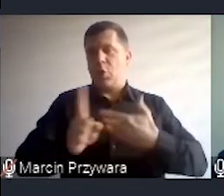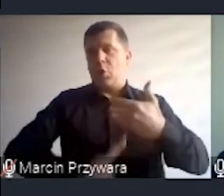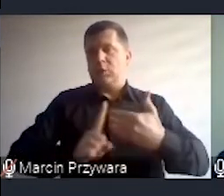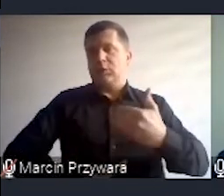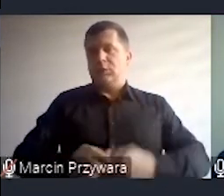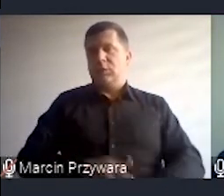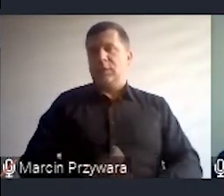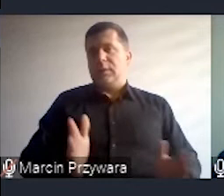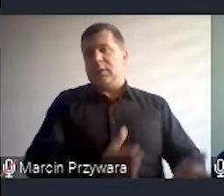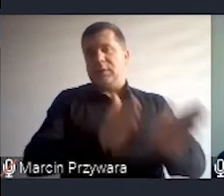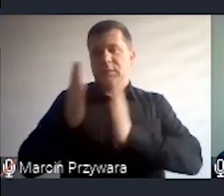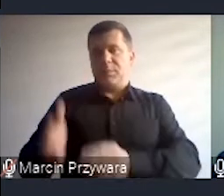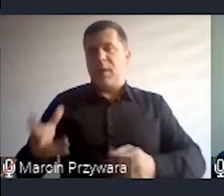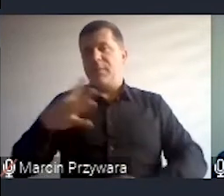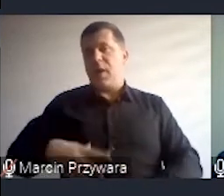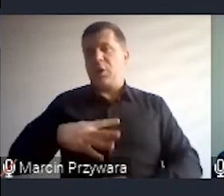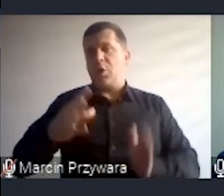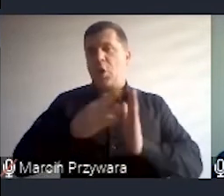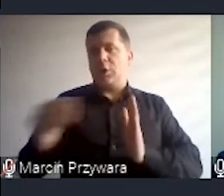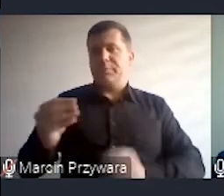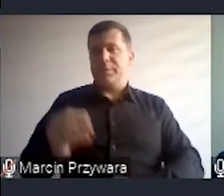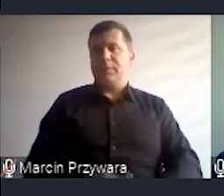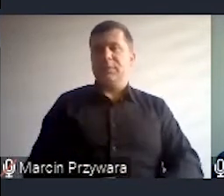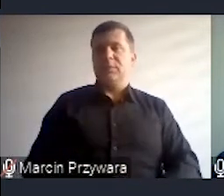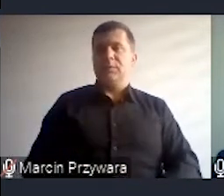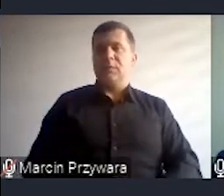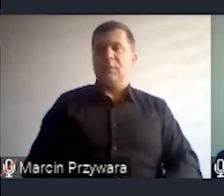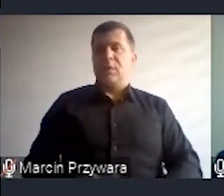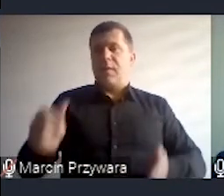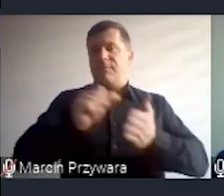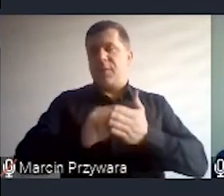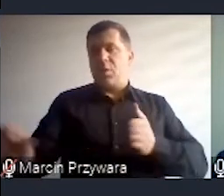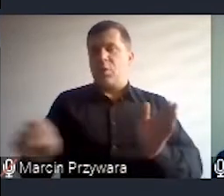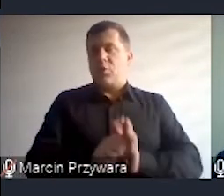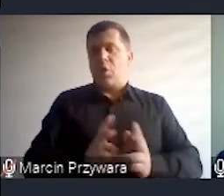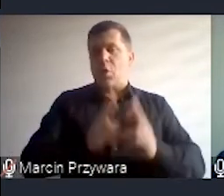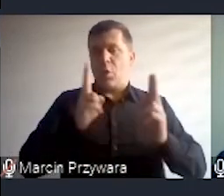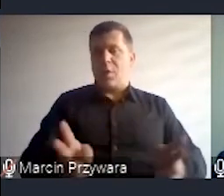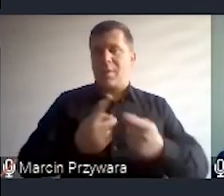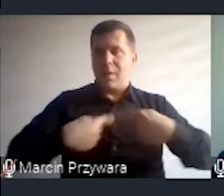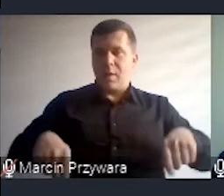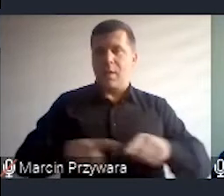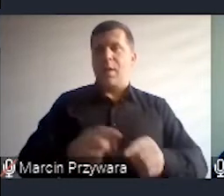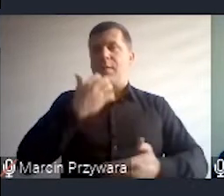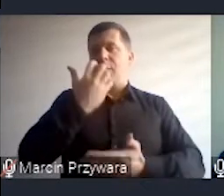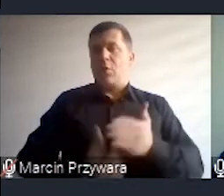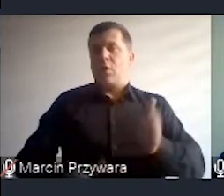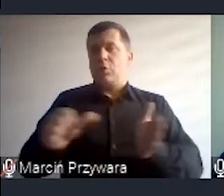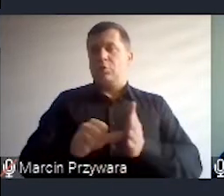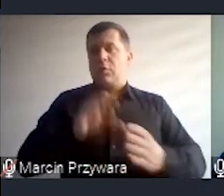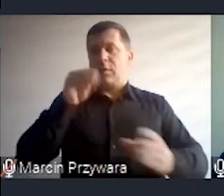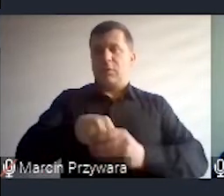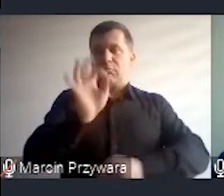Następnie wartość odpisów wyłącznie do okresu realizacji i wykorzystania środka w projekcie,